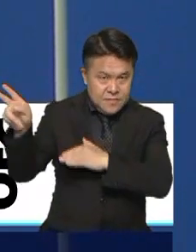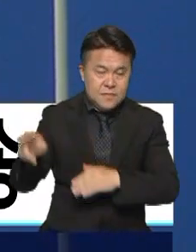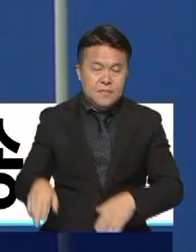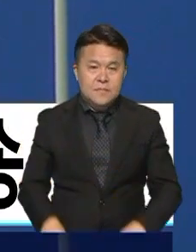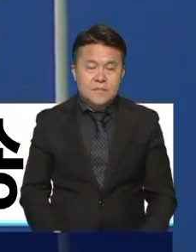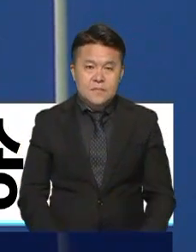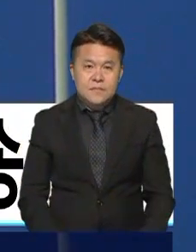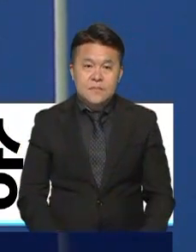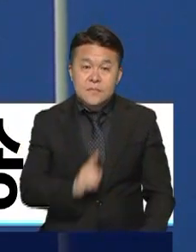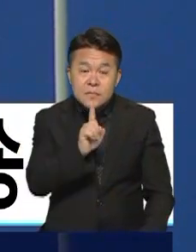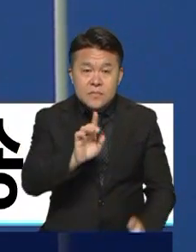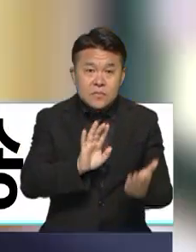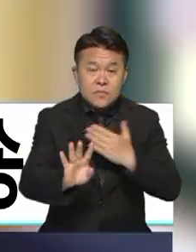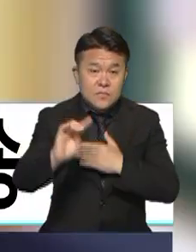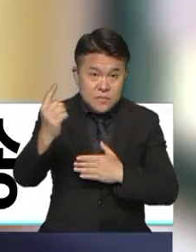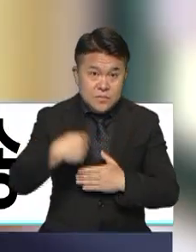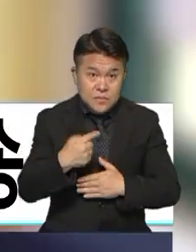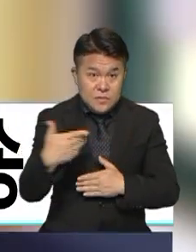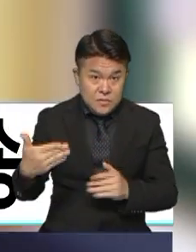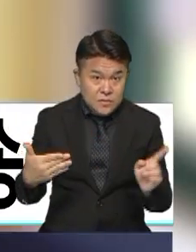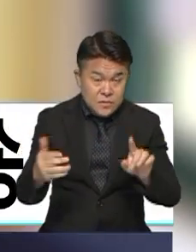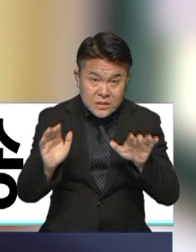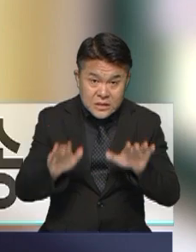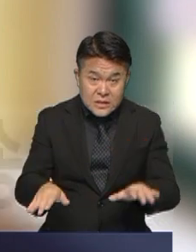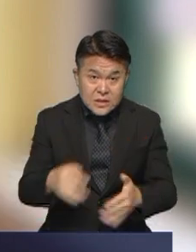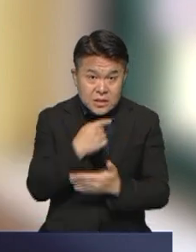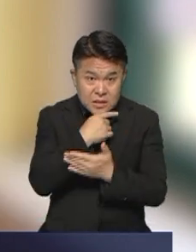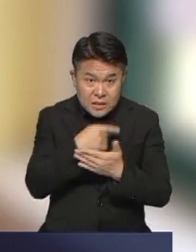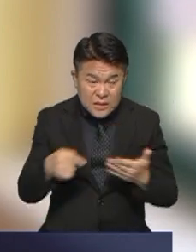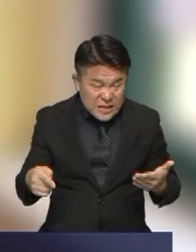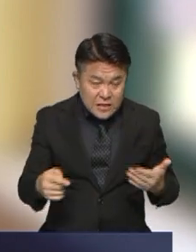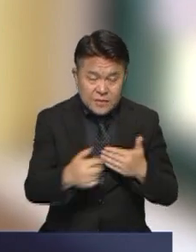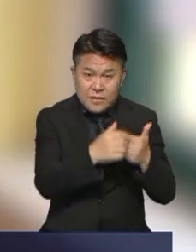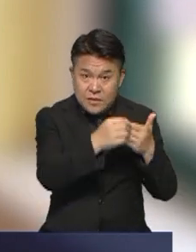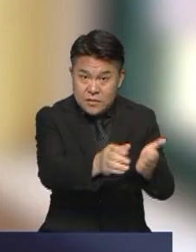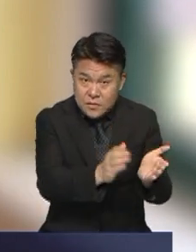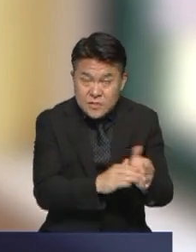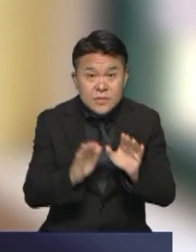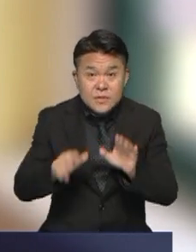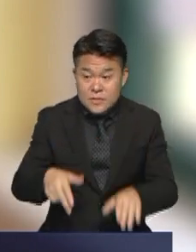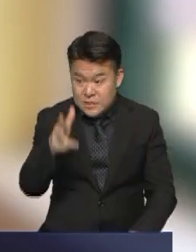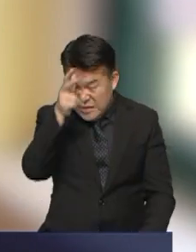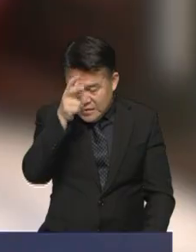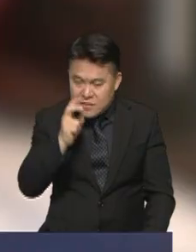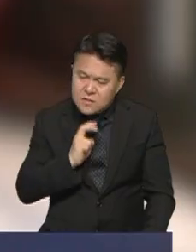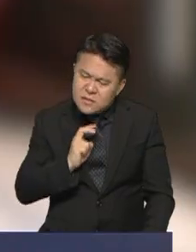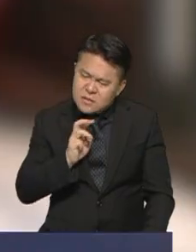신고를 받고 출동한 소방당국은 피해자를 병원으로 옮겼고 경찰은 현재 20~30대로 추정되는 용의자를 추적하고 있습니다.